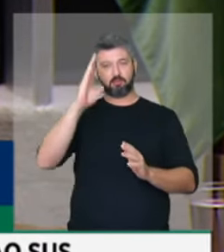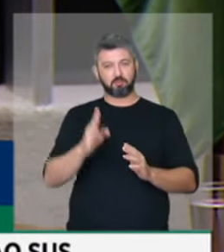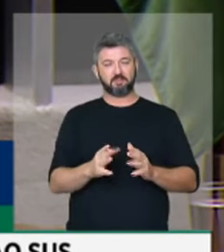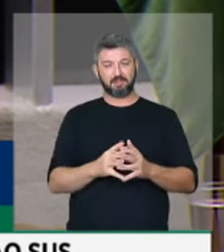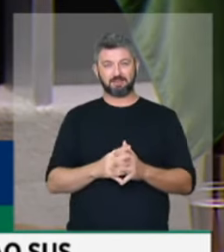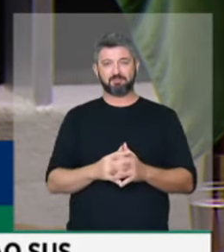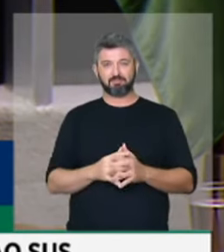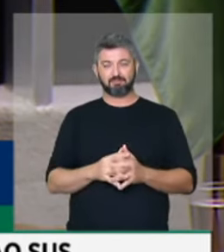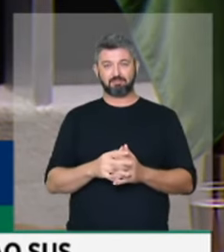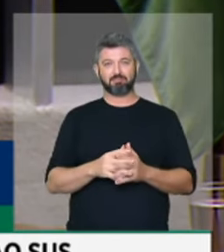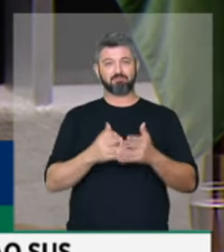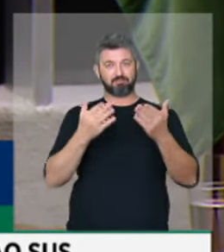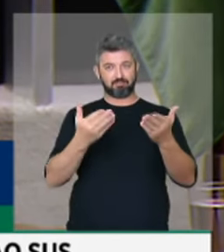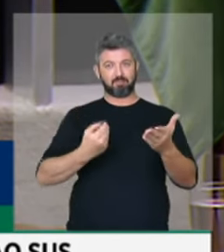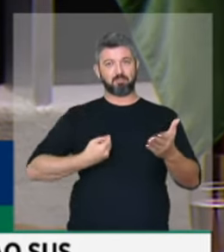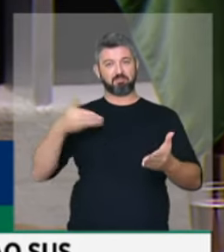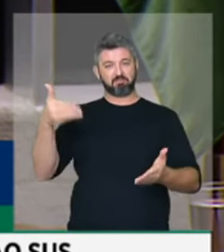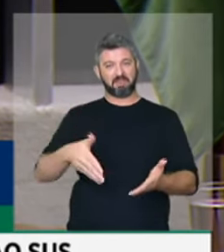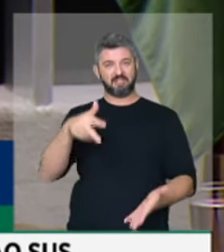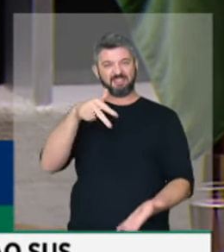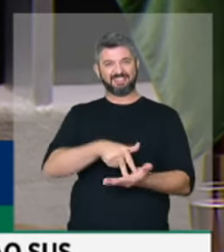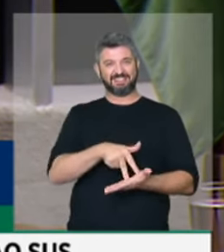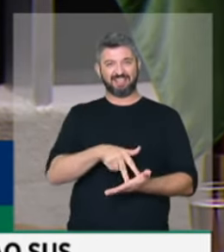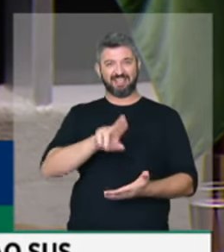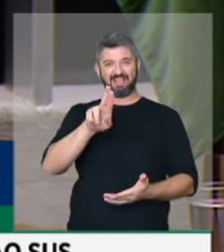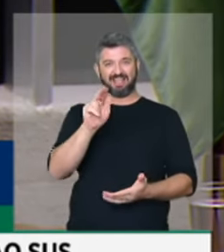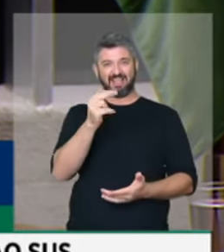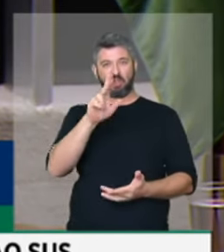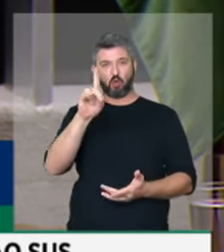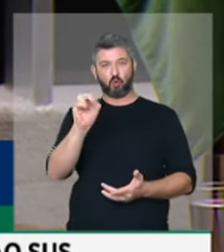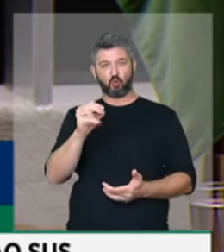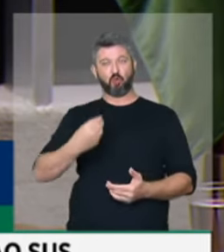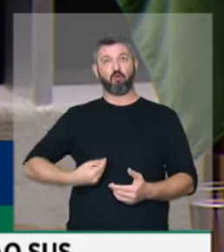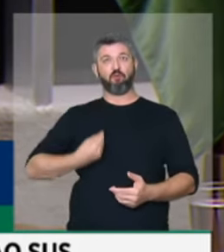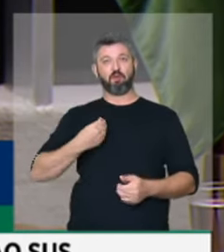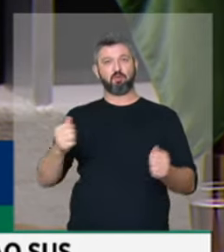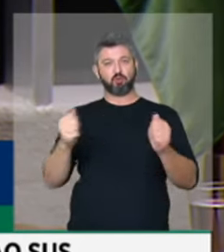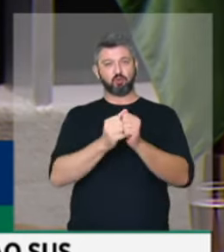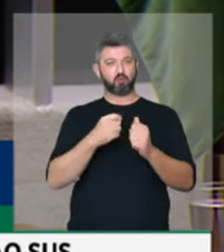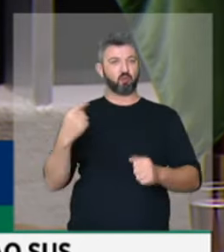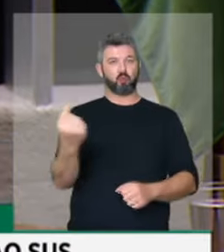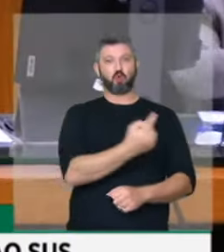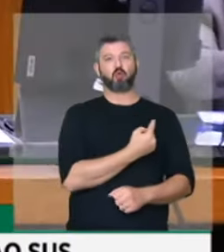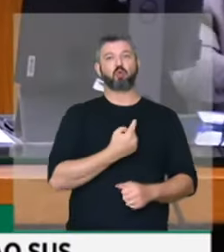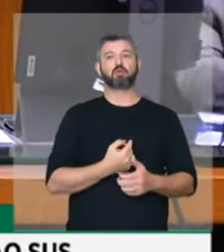NOSSO PAÍS. AROLDO LIMA PRESENTE. AROLDO LIMA VIVE ENTRE NÓS. -- [PRESIDENTE]: OBRIGADO, DEPUTADO PAULO. O AROLDO LIMA FOI DEPUTADO,